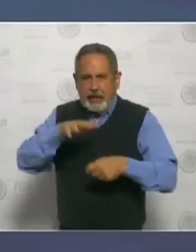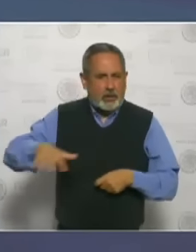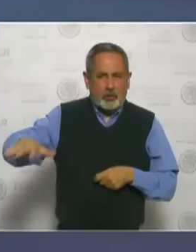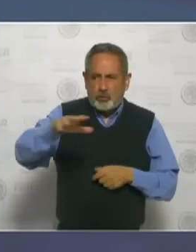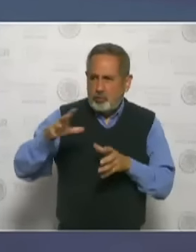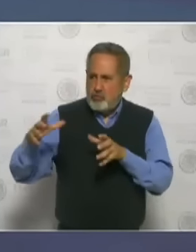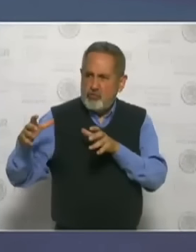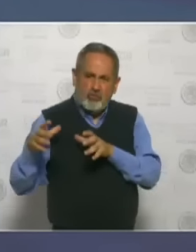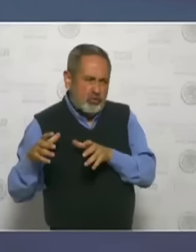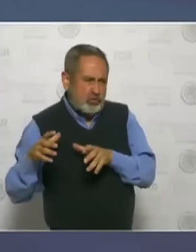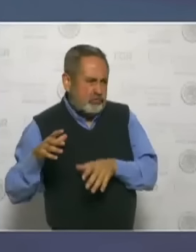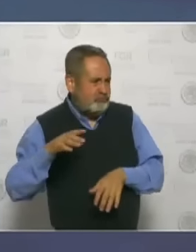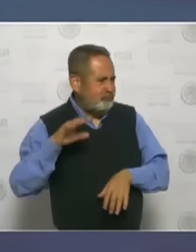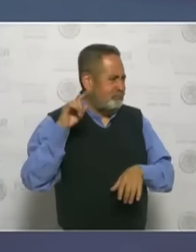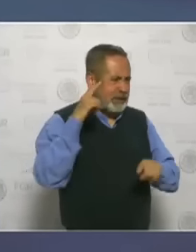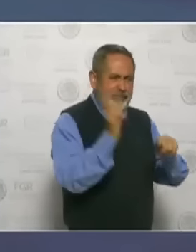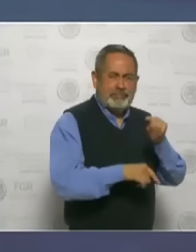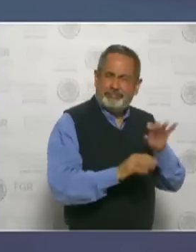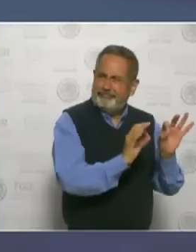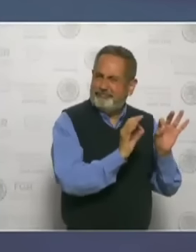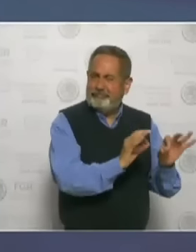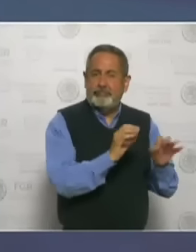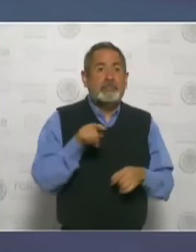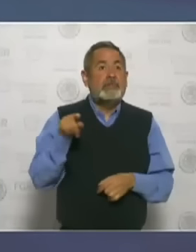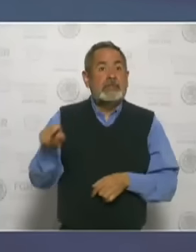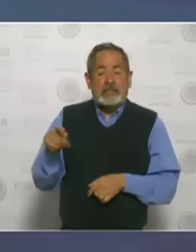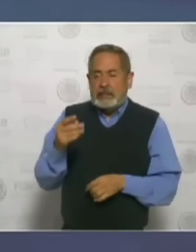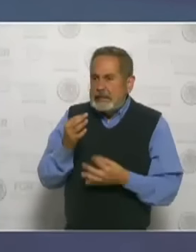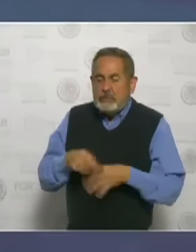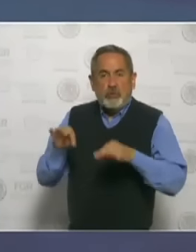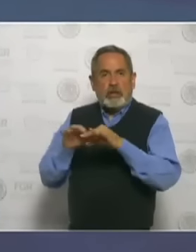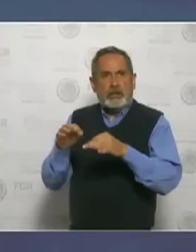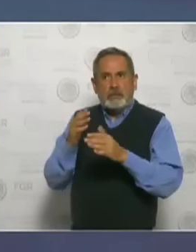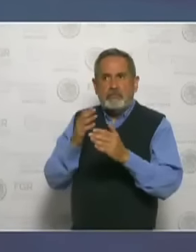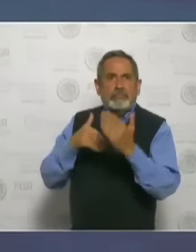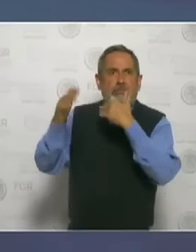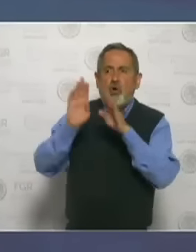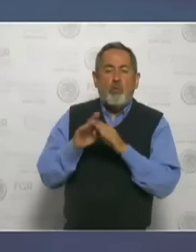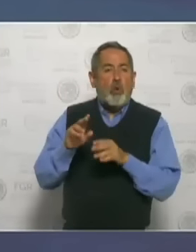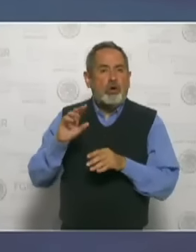mexicano. Su logro requiere consolidar la inteligencia como eje articulador de las